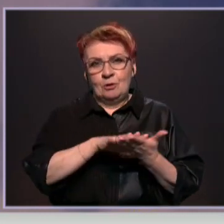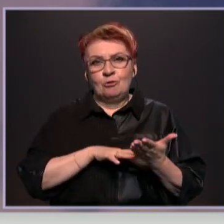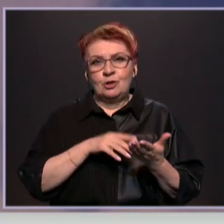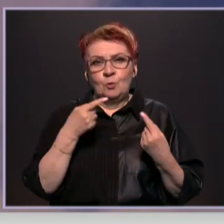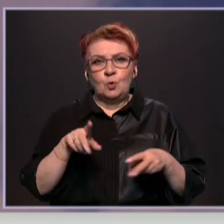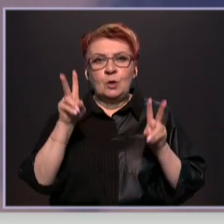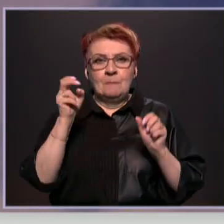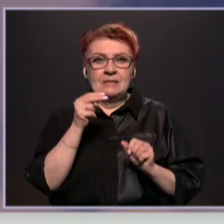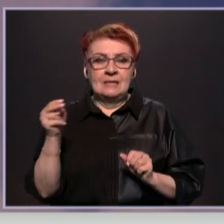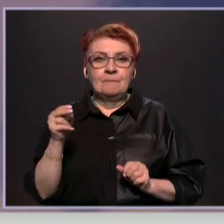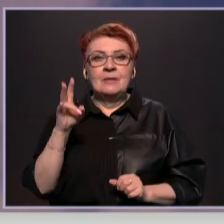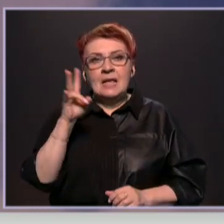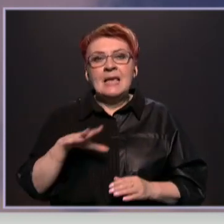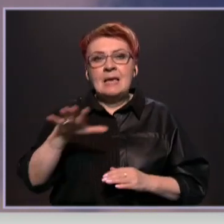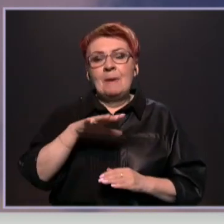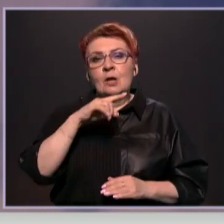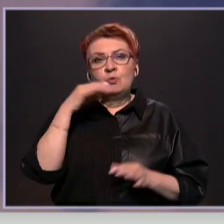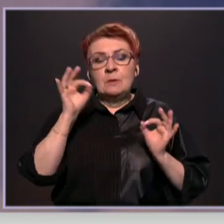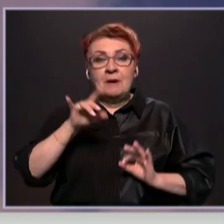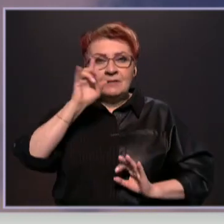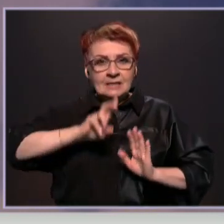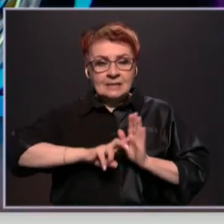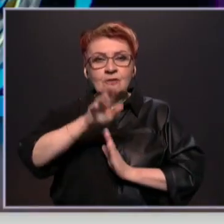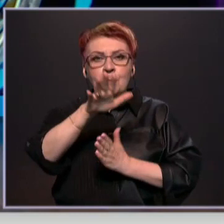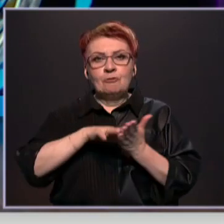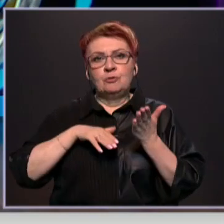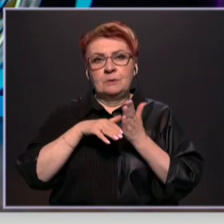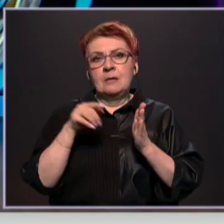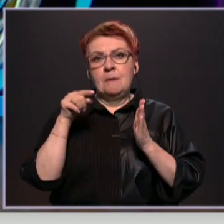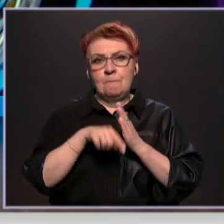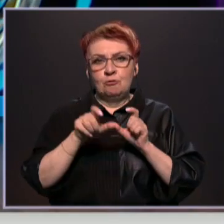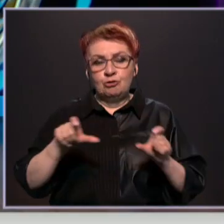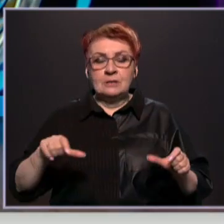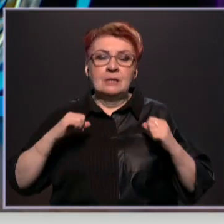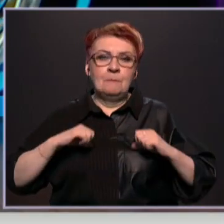другим темам епархии Русской православной церкви продолжает помогать беженцам мирным жителям зоне